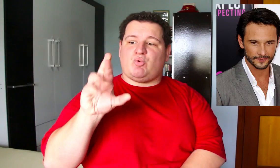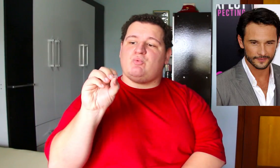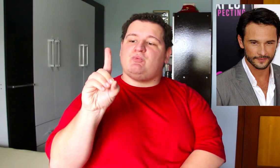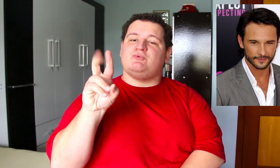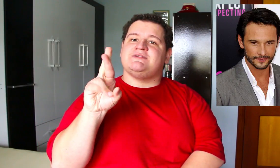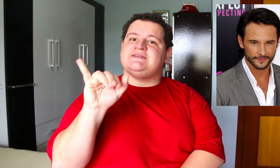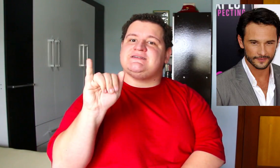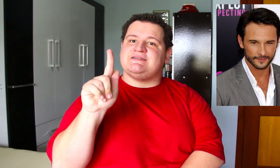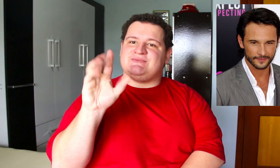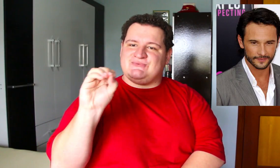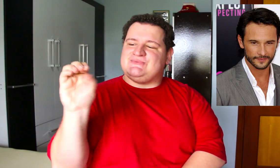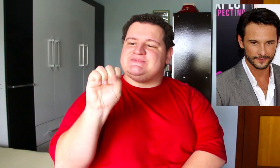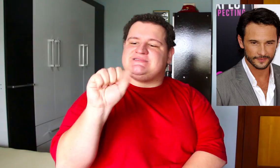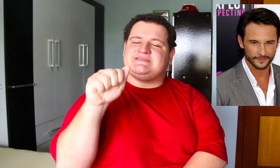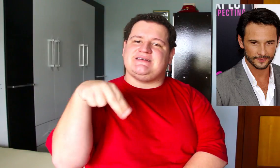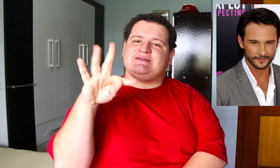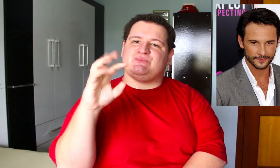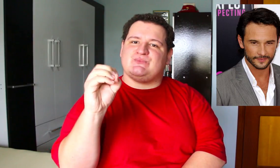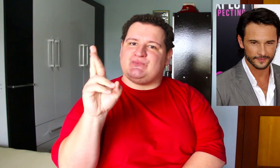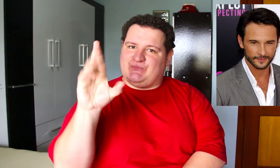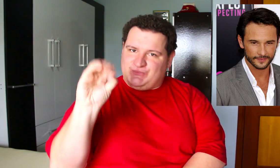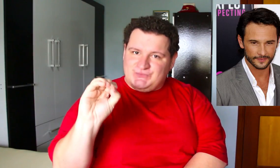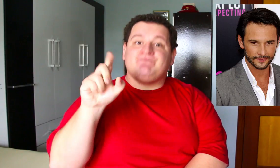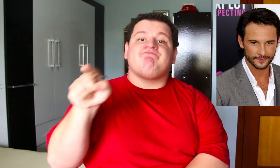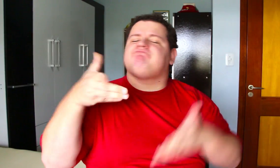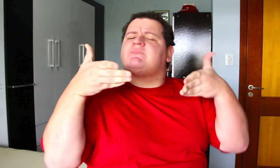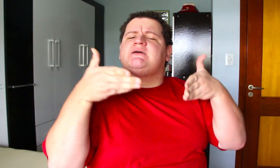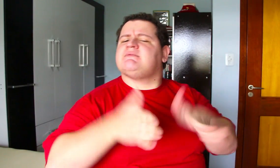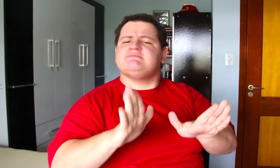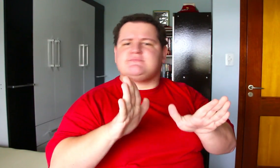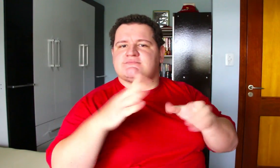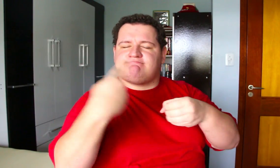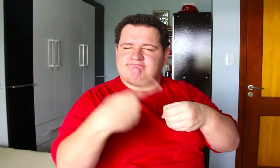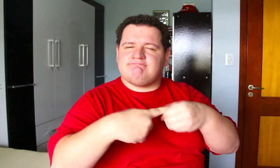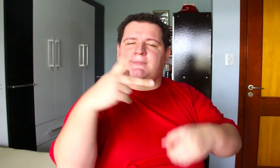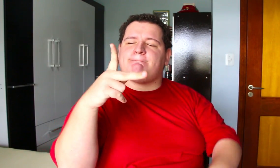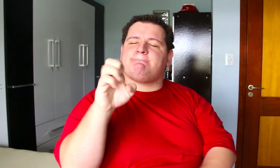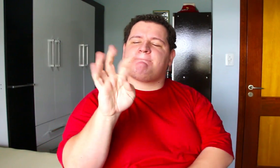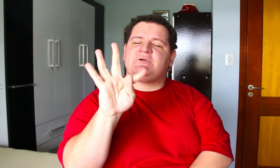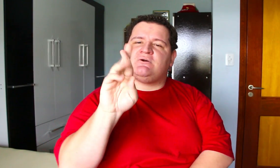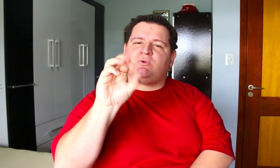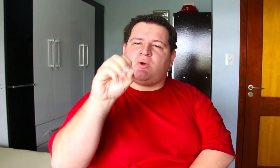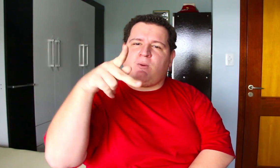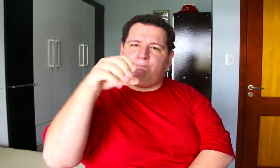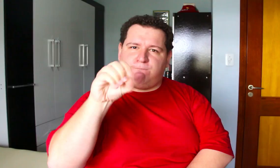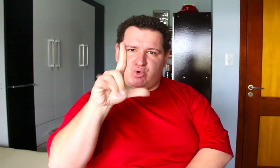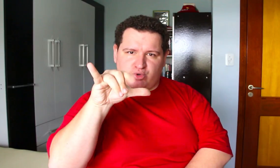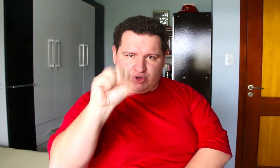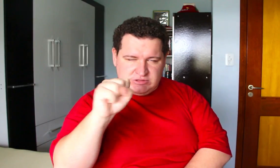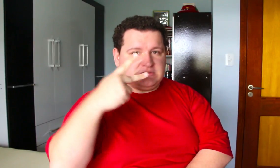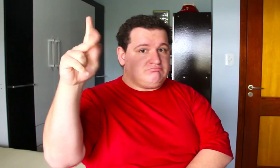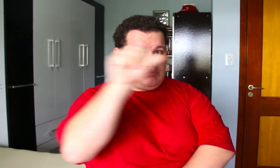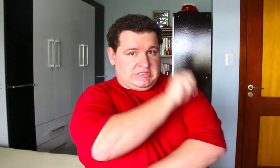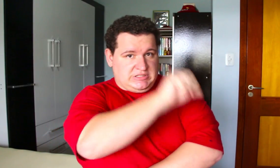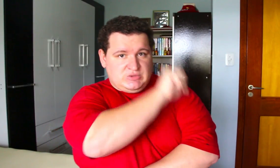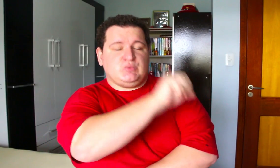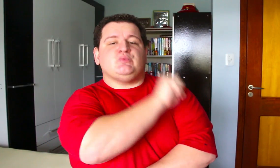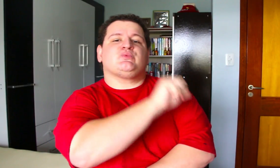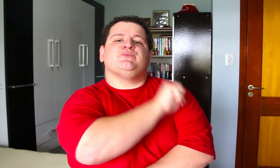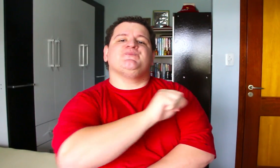Rodrigo Santoro nasceu em Petrópolis, Rio de Janeiro.